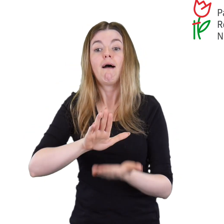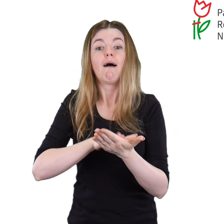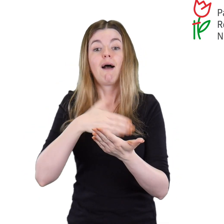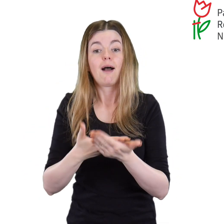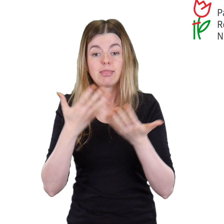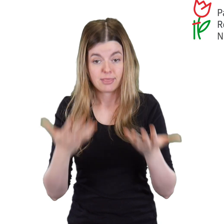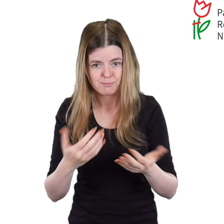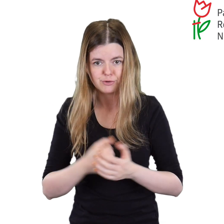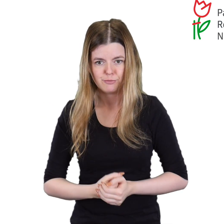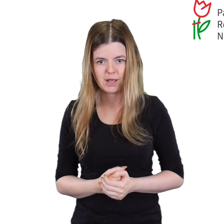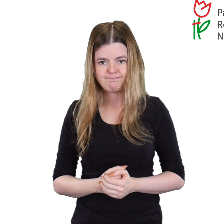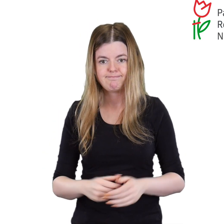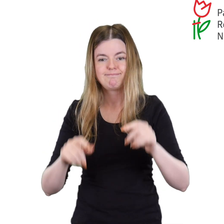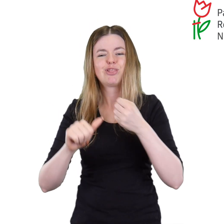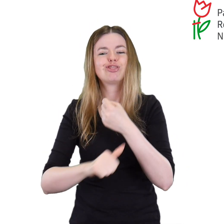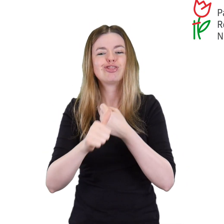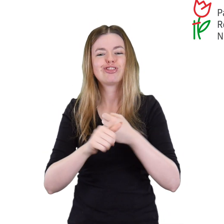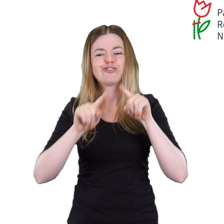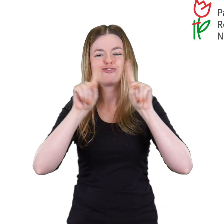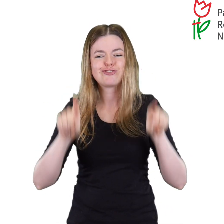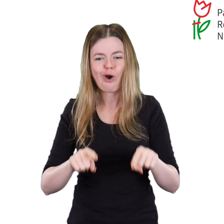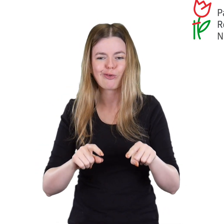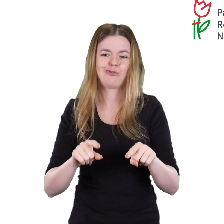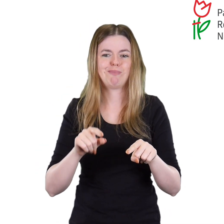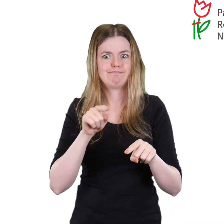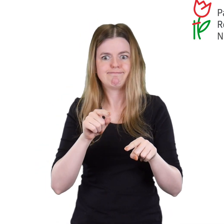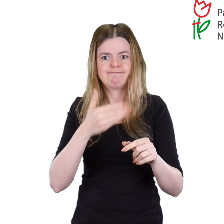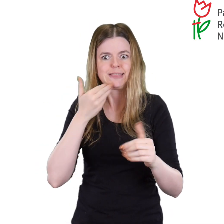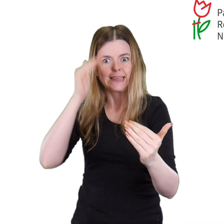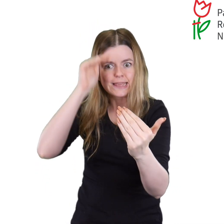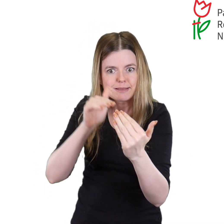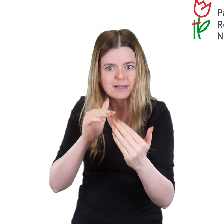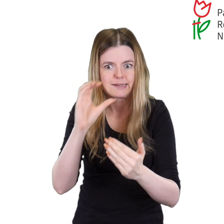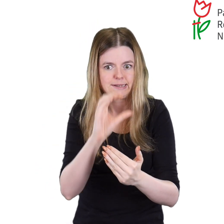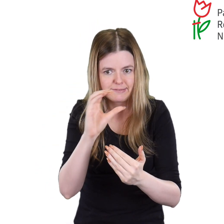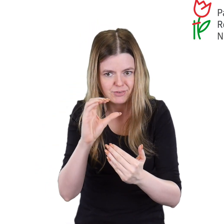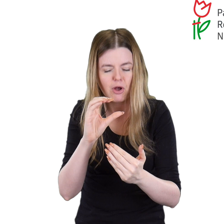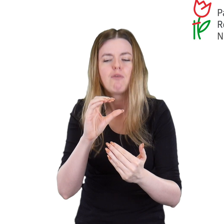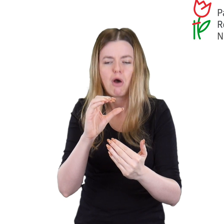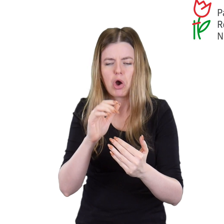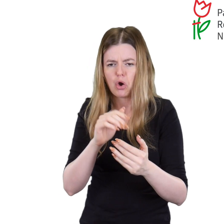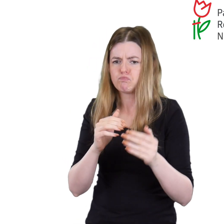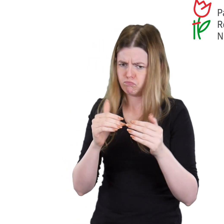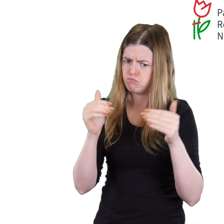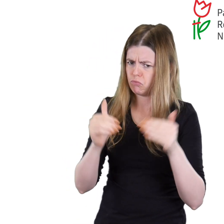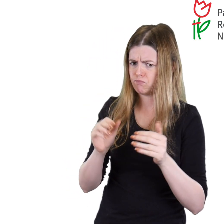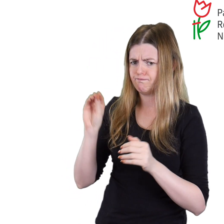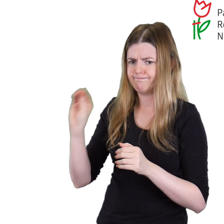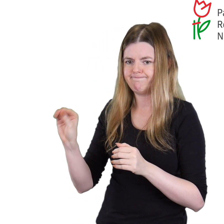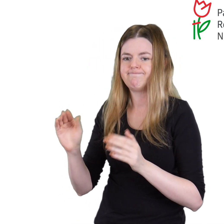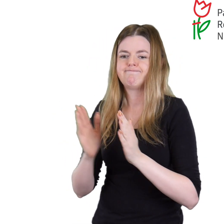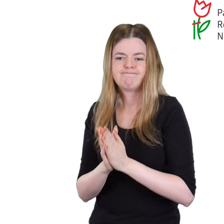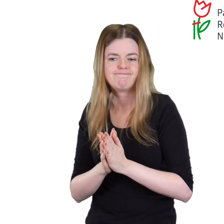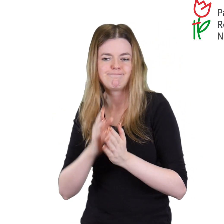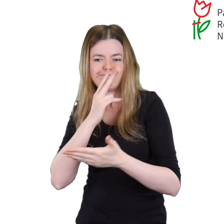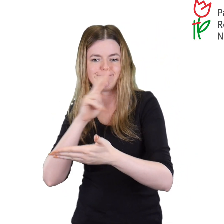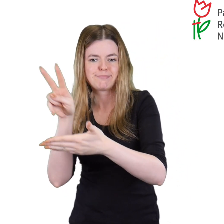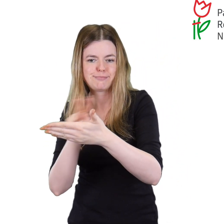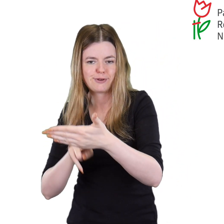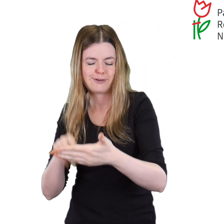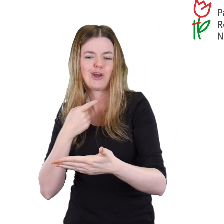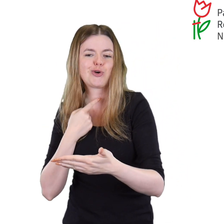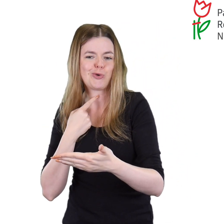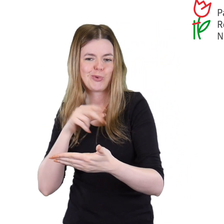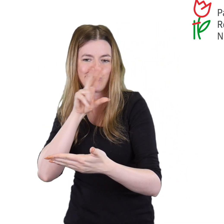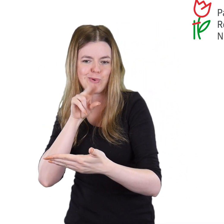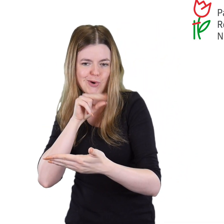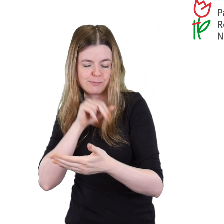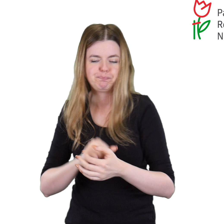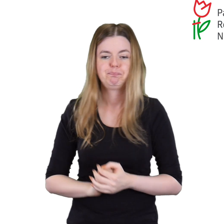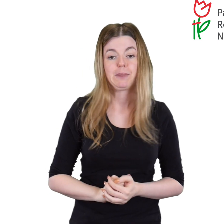Na przykład poprosić, abyśmy odczytali niedostępny cyfrowo dokument